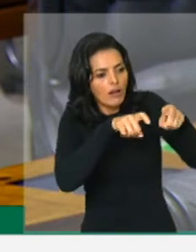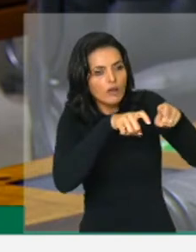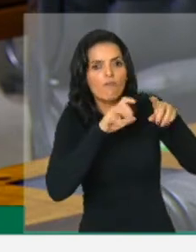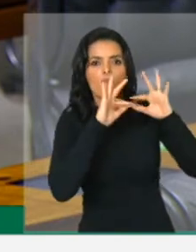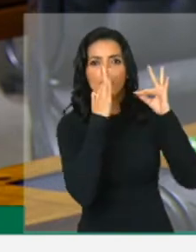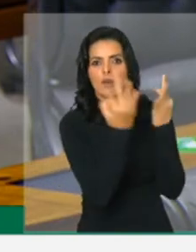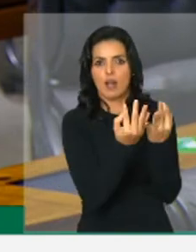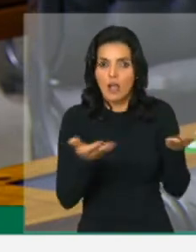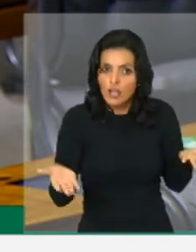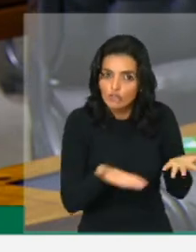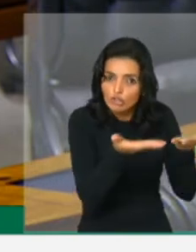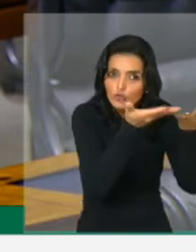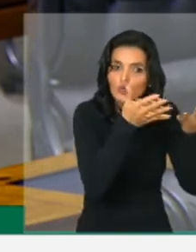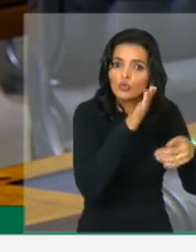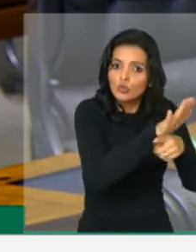AJUDAR A AGRICULTURA, VAI DIMINUIR O CUSTO NA MESA DO